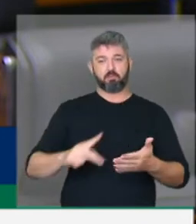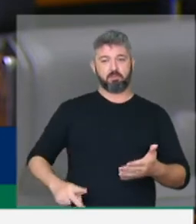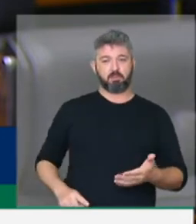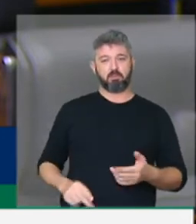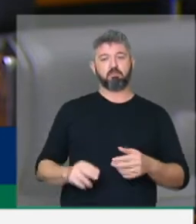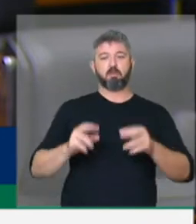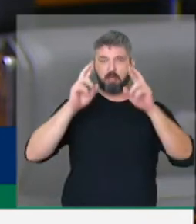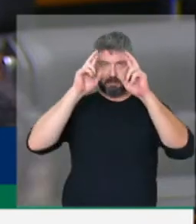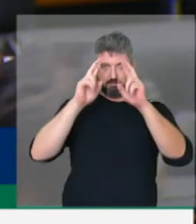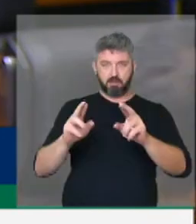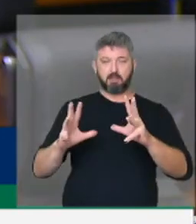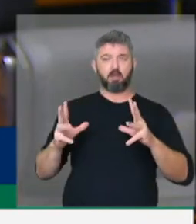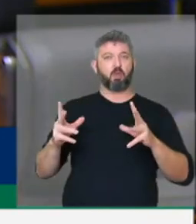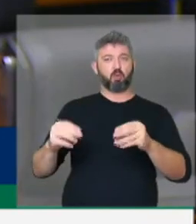TODOS AQUELES QUE PROMOVEM ALEGRIA E CULTURA EM TODO O